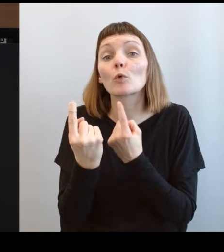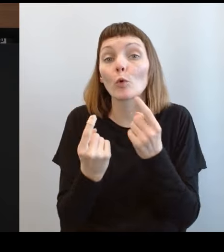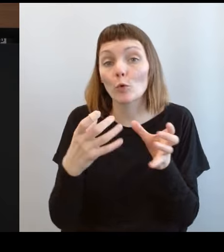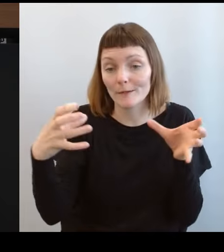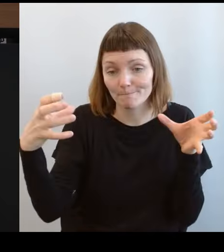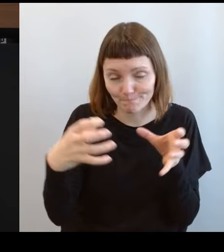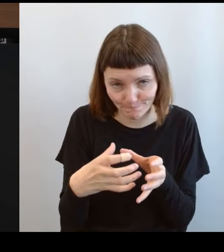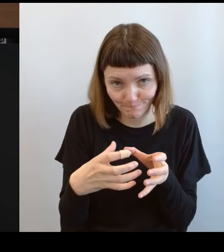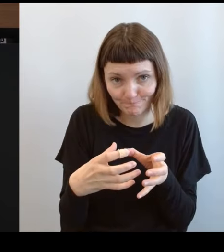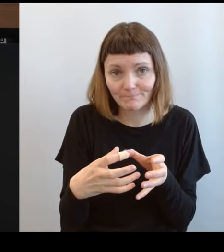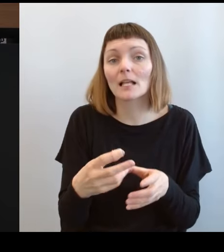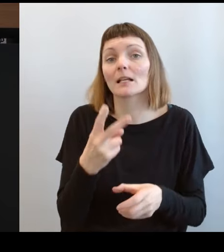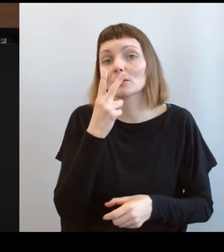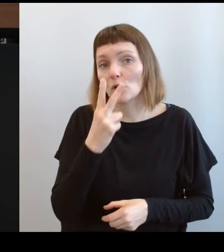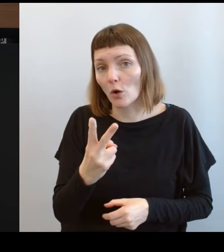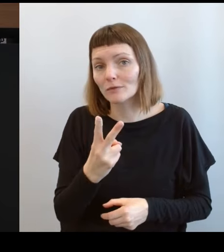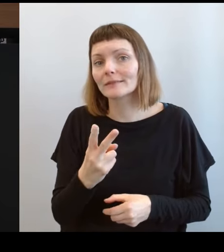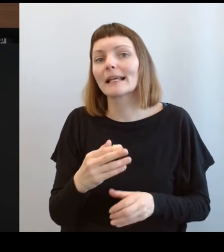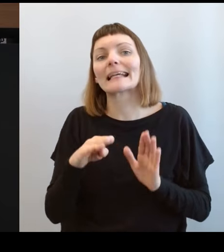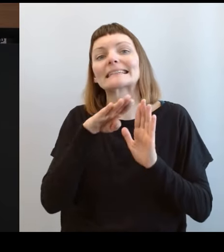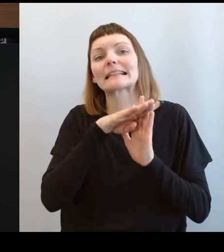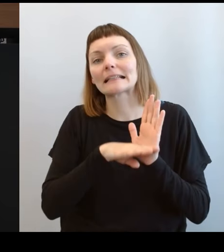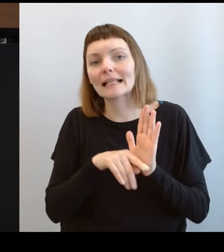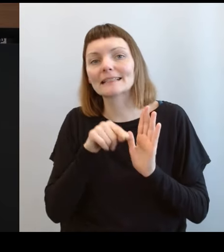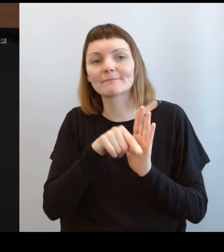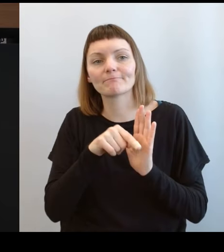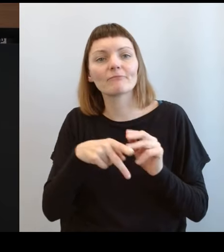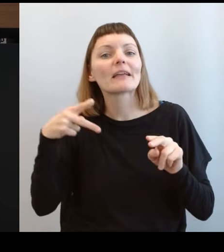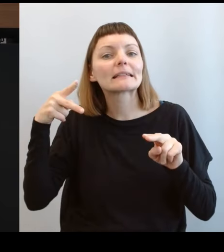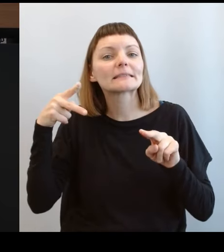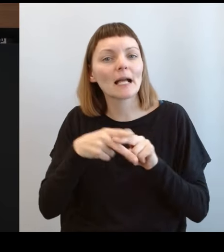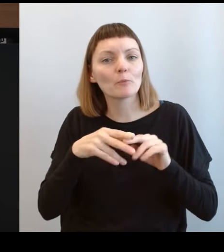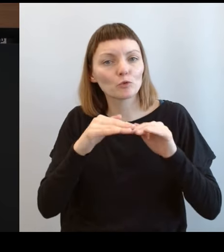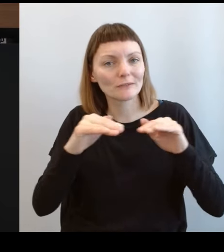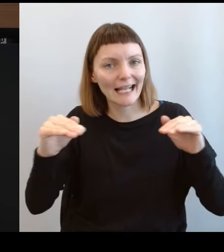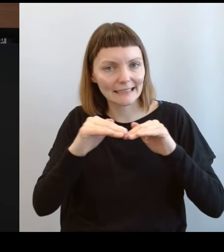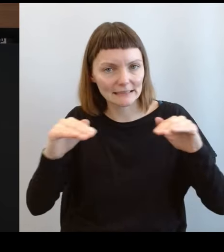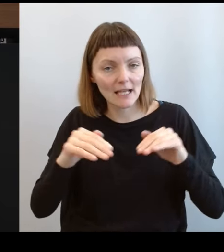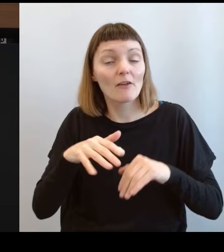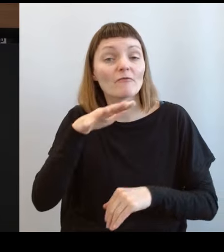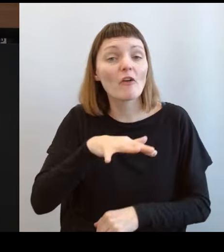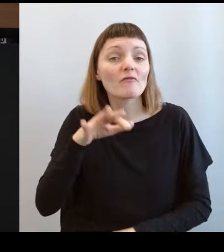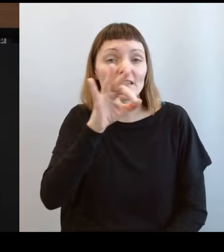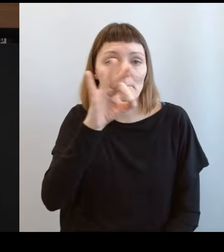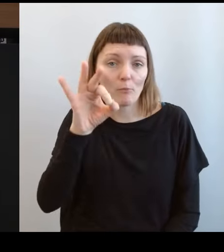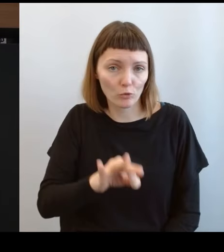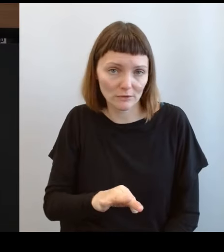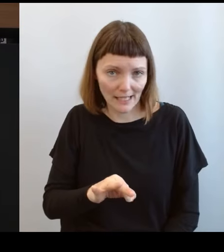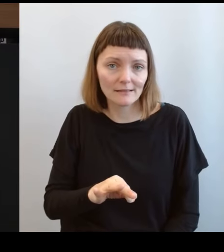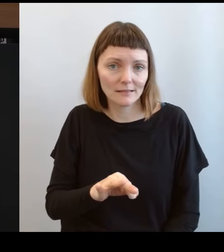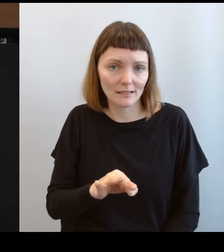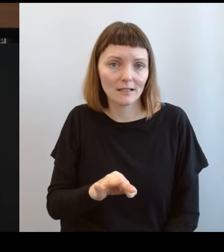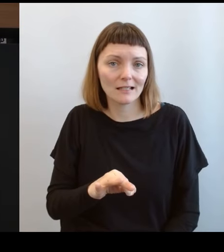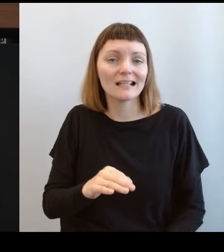in angespannten Wohnungsmarktlage von 15 % auf elf senken. Das ist im Koalitionsvertrag festgelegt.